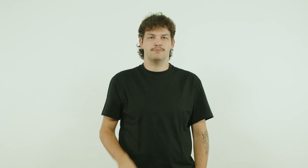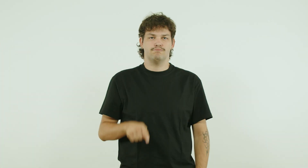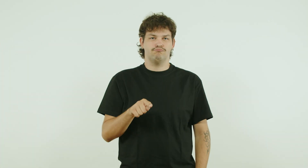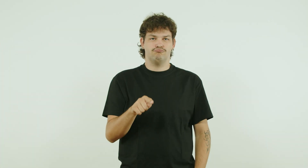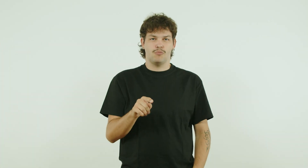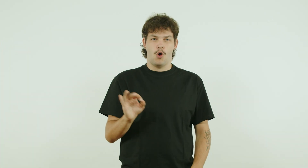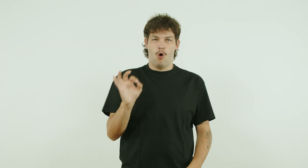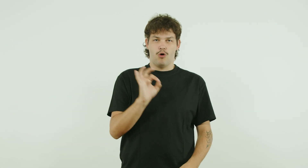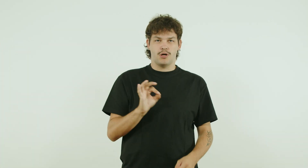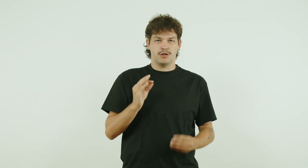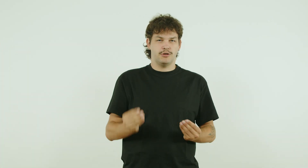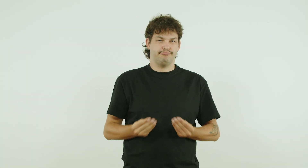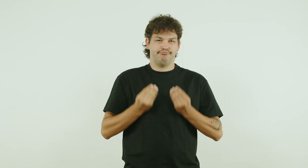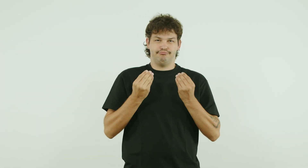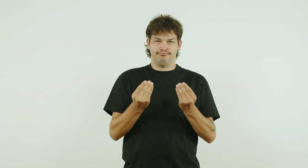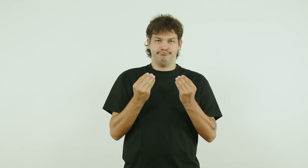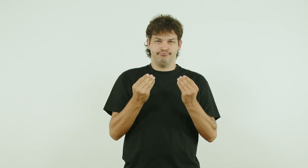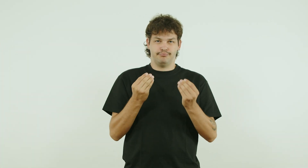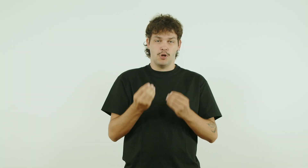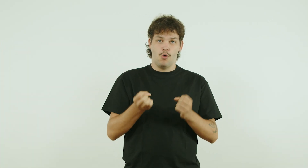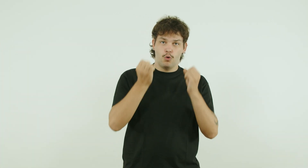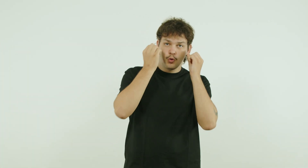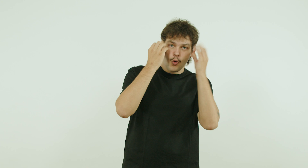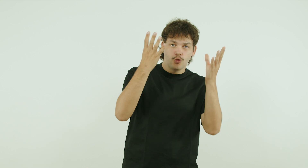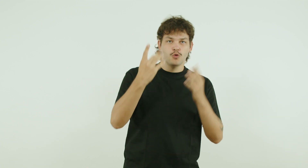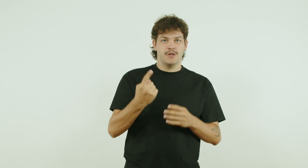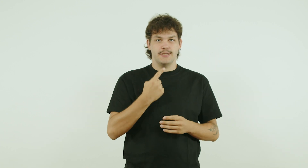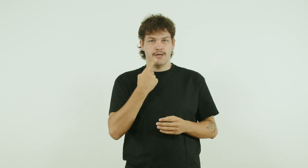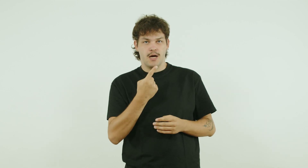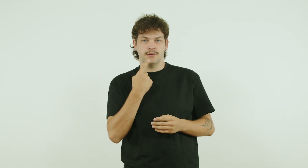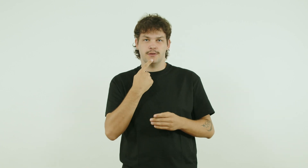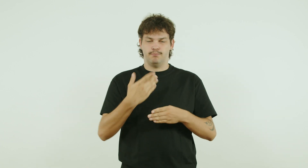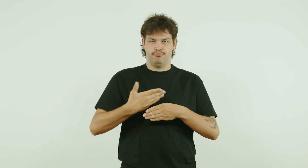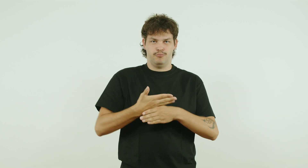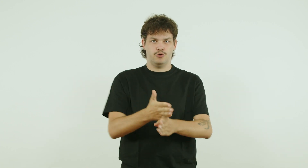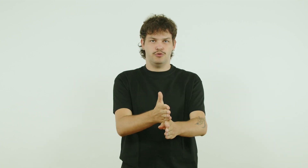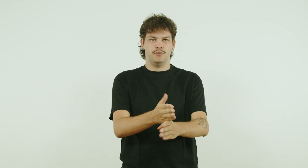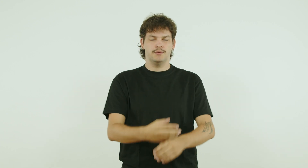To świetna okazja, żeby podzielić się naszą kulturą i językiem z innymi.